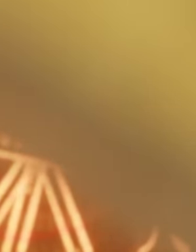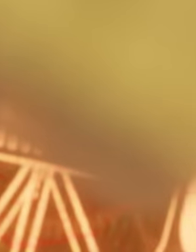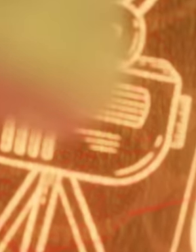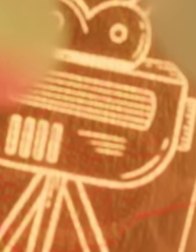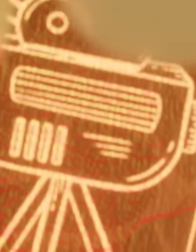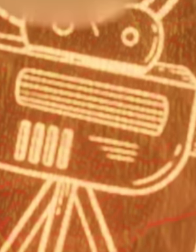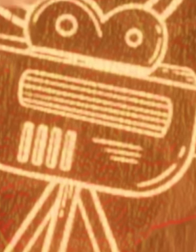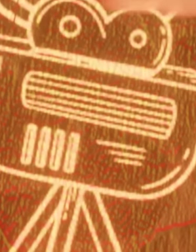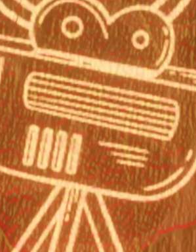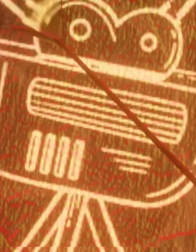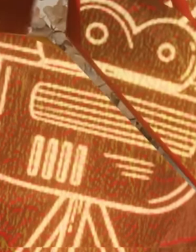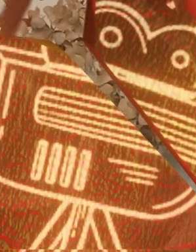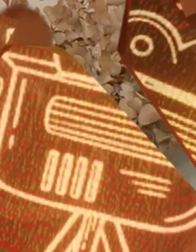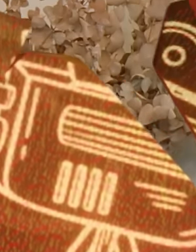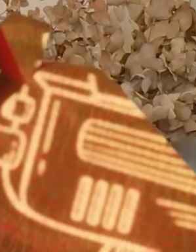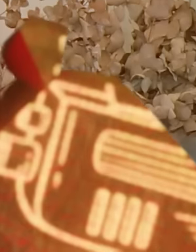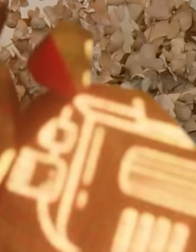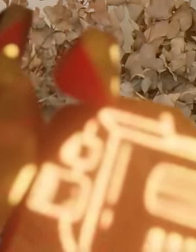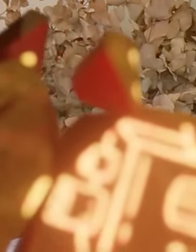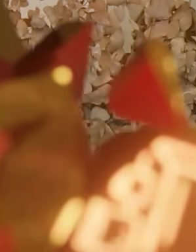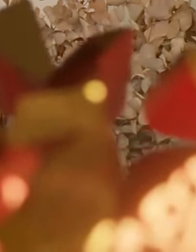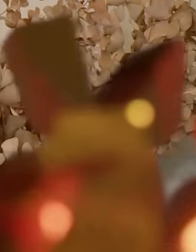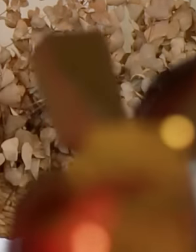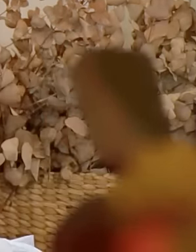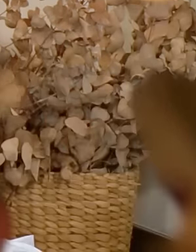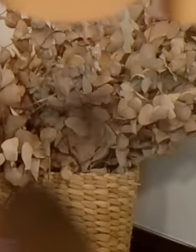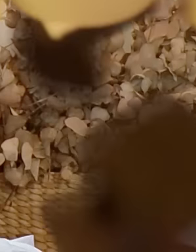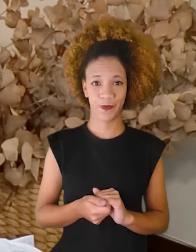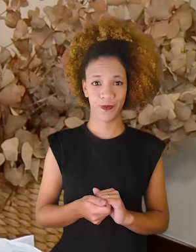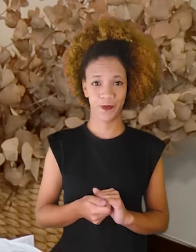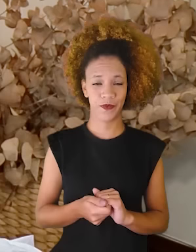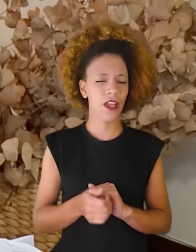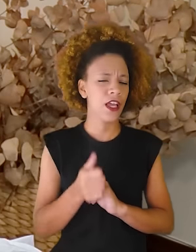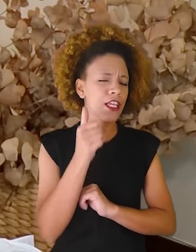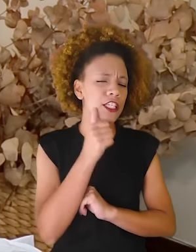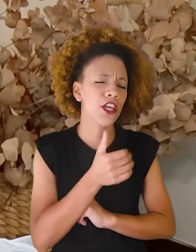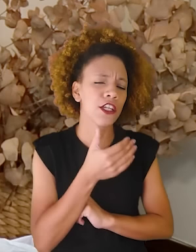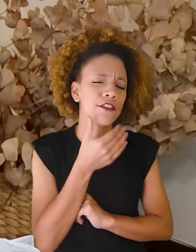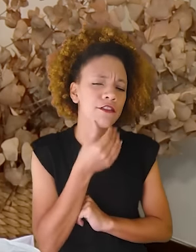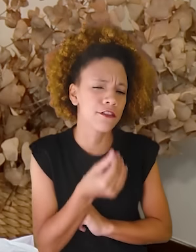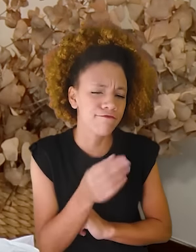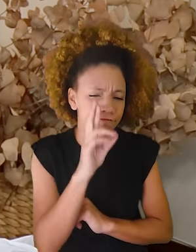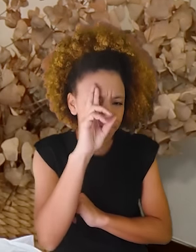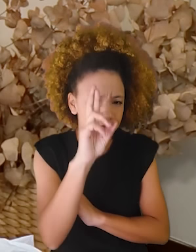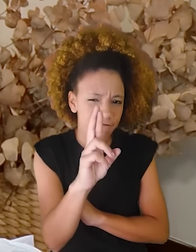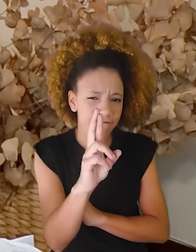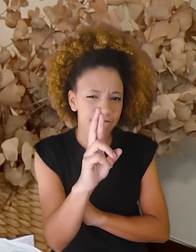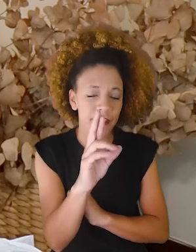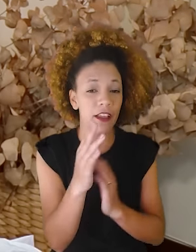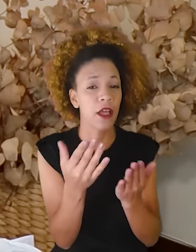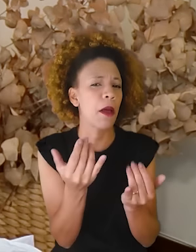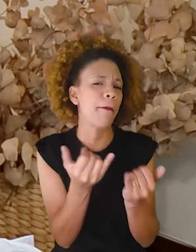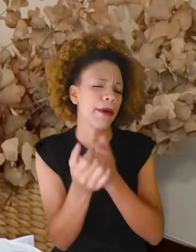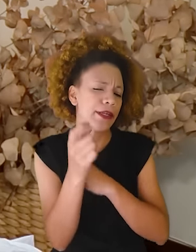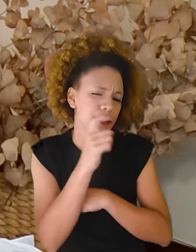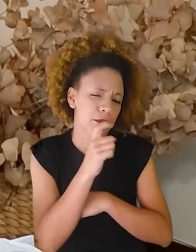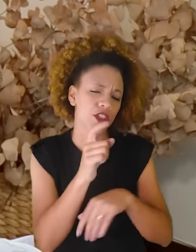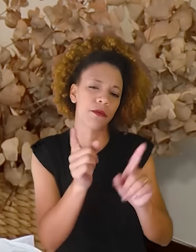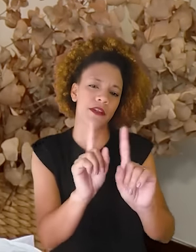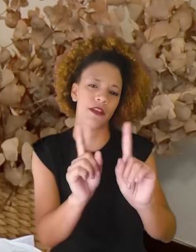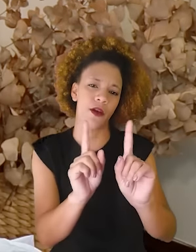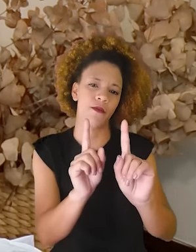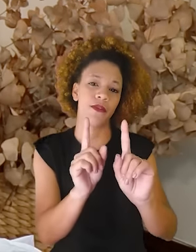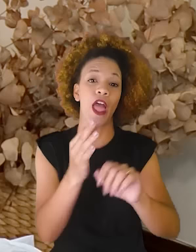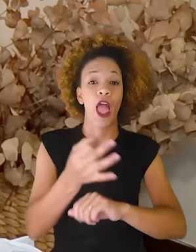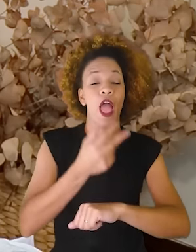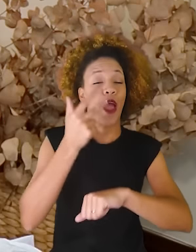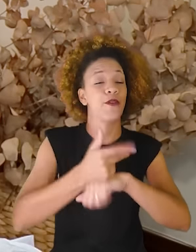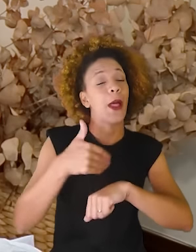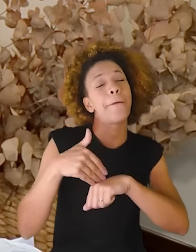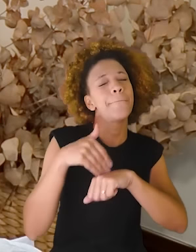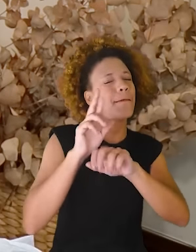Baixada senhoras e senhores vai ser mentira mas não é esse é um dos achismos mais esperados de